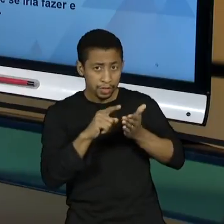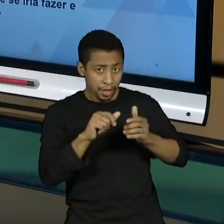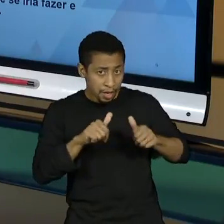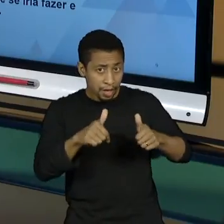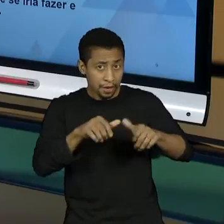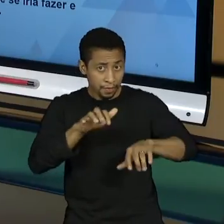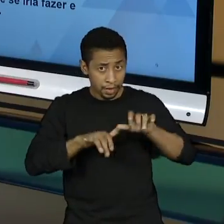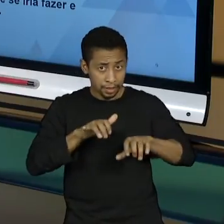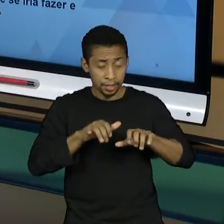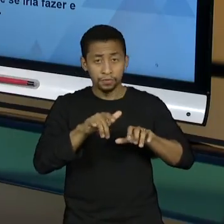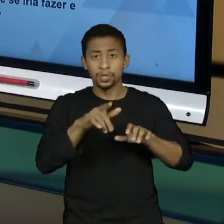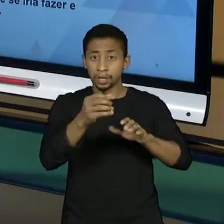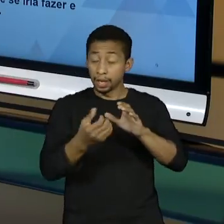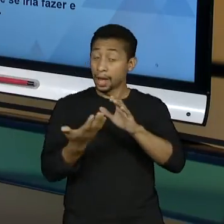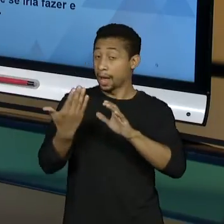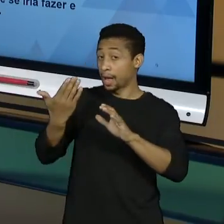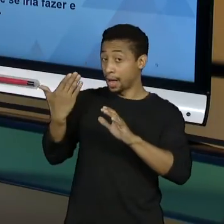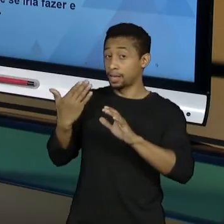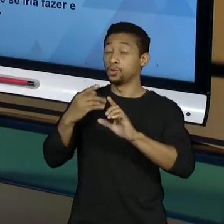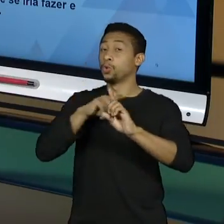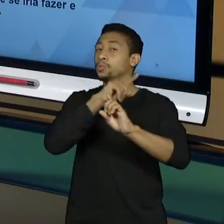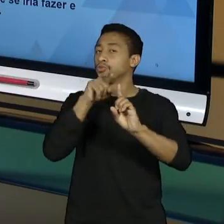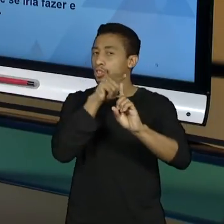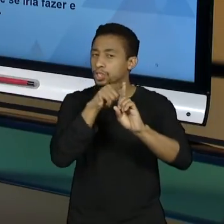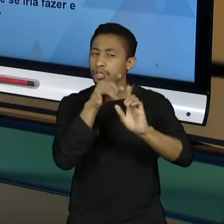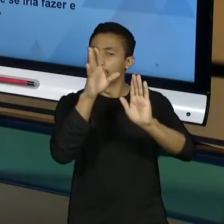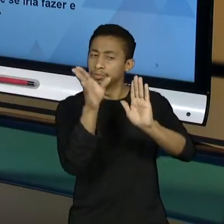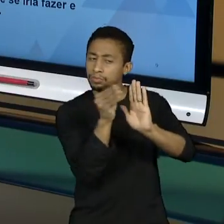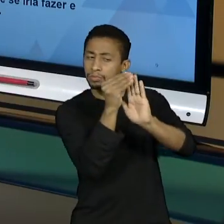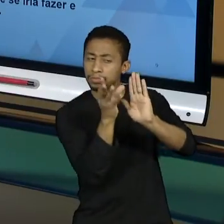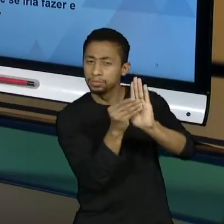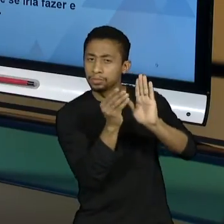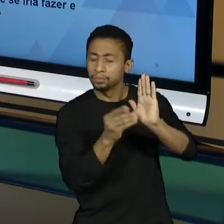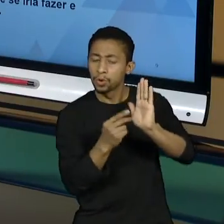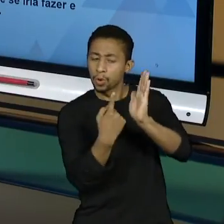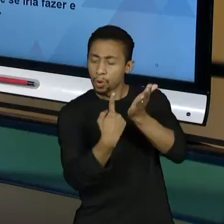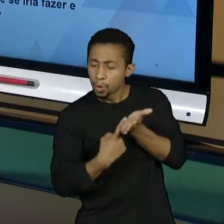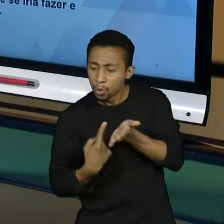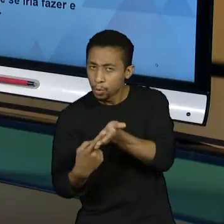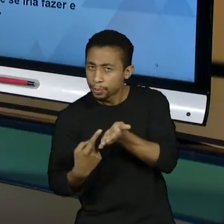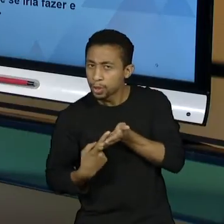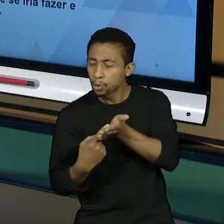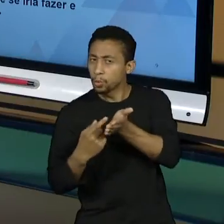DEU OS OBJETIVOS, VOCÊS ACORDARAM, PRONTO. ENTÃO FICA FÁCIL A GENTE DIZER SE O SISTEMA ESTÁ